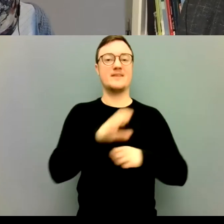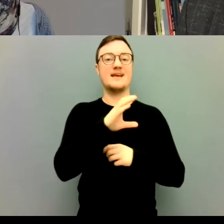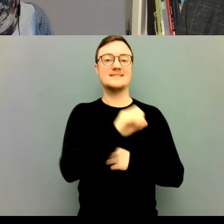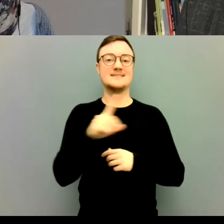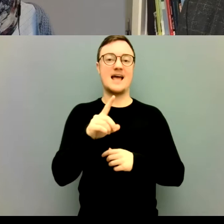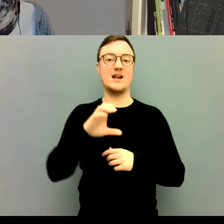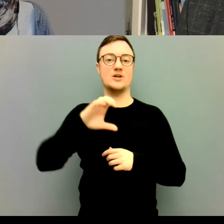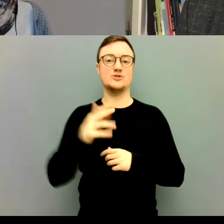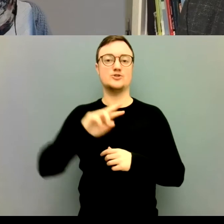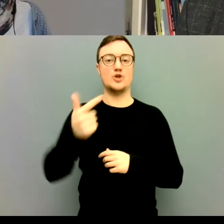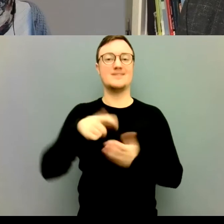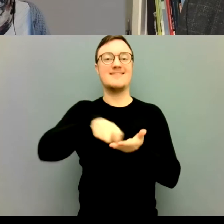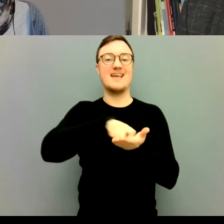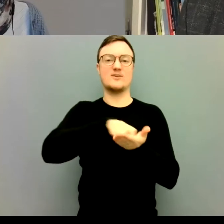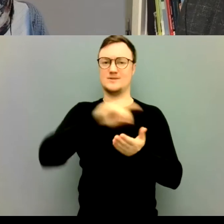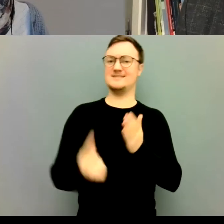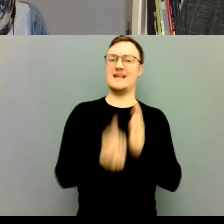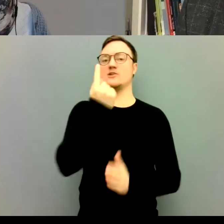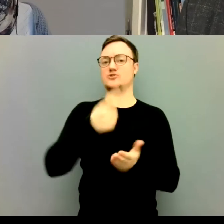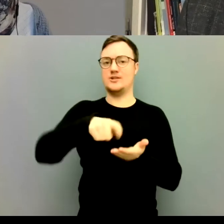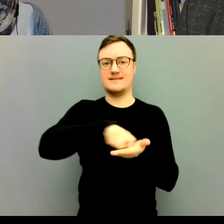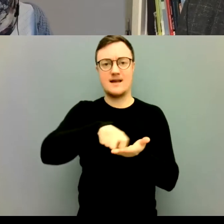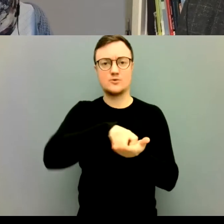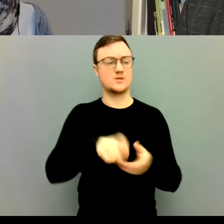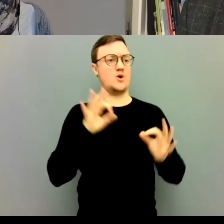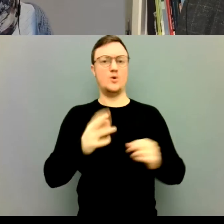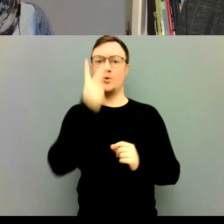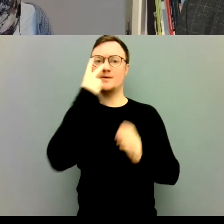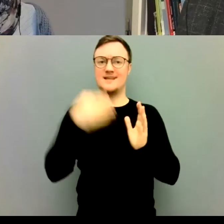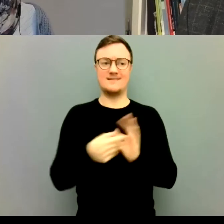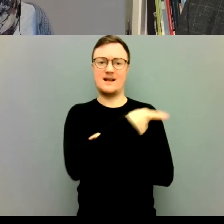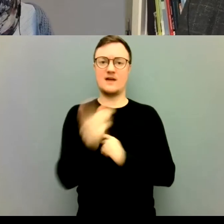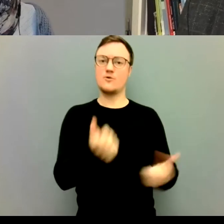som har "sällsynta diagnoser", ska få rätt till de riktigt-